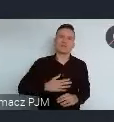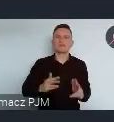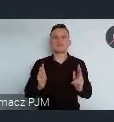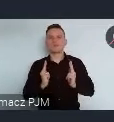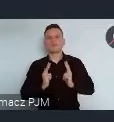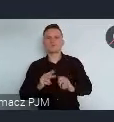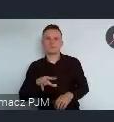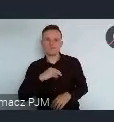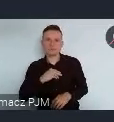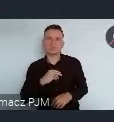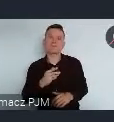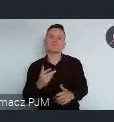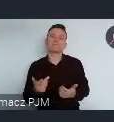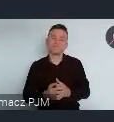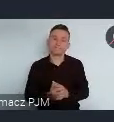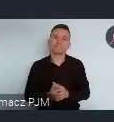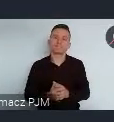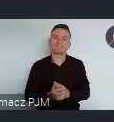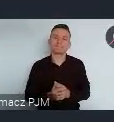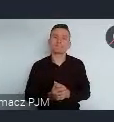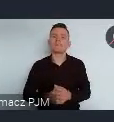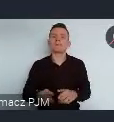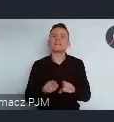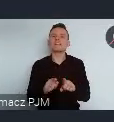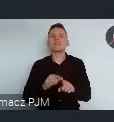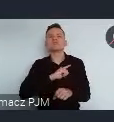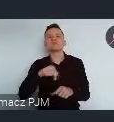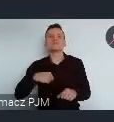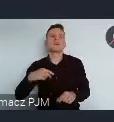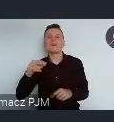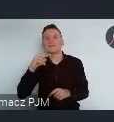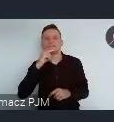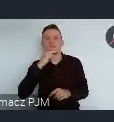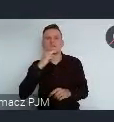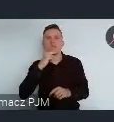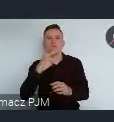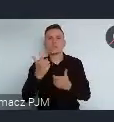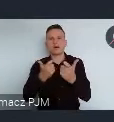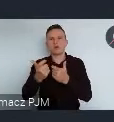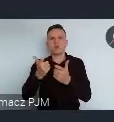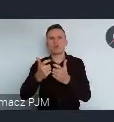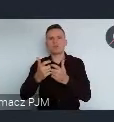Retencjujemy wodę, ponieważ Wielkopolska od już kilkunastu lat